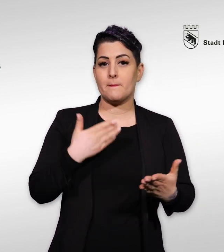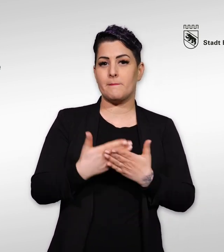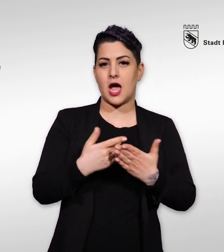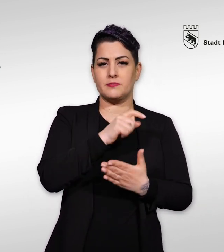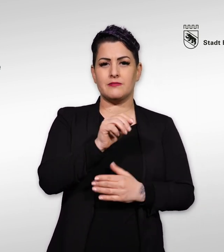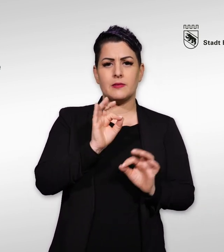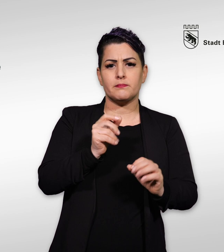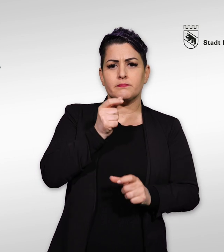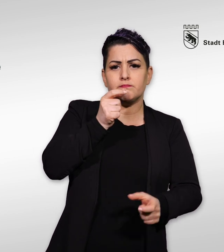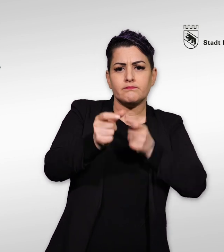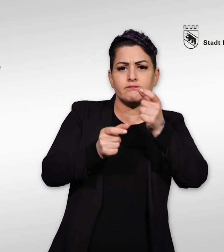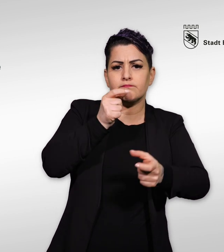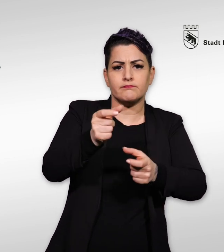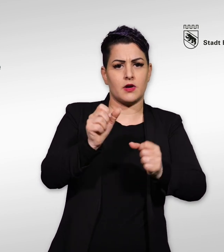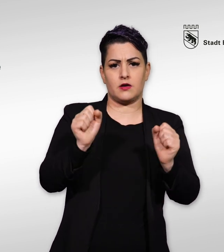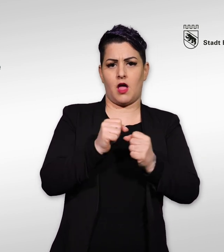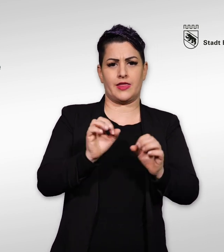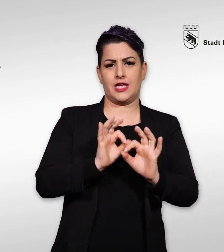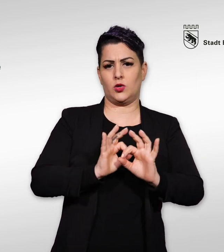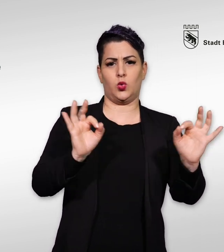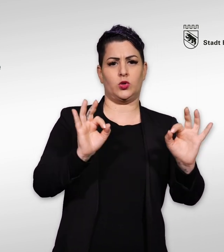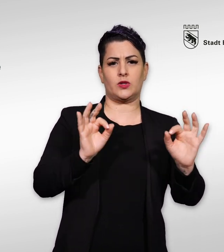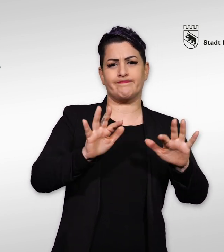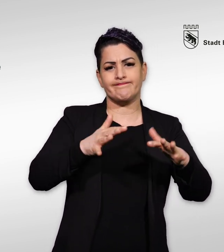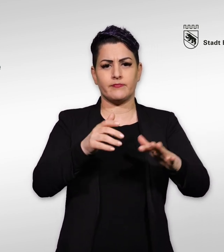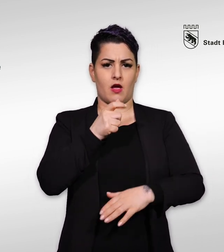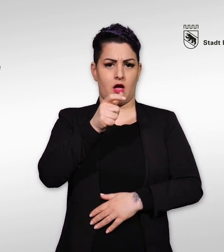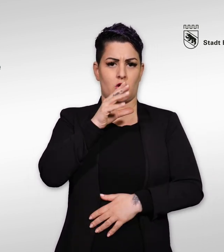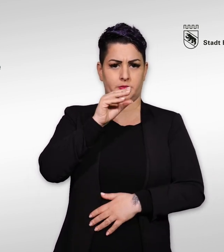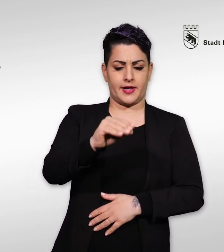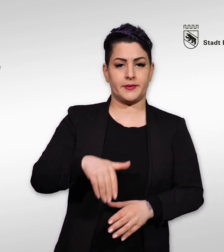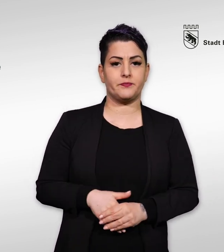Sie können zum Beispiel einzelne Laute nicht oder nicht gut aussprechen.